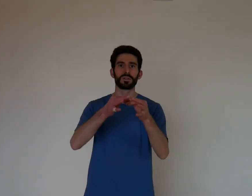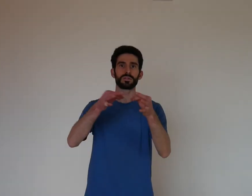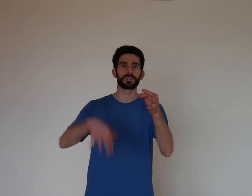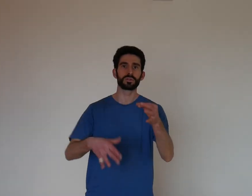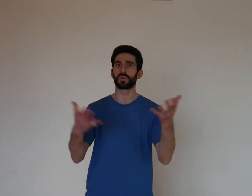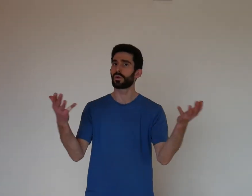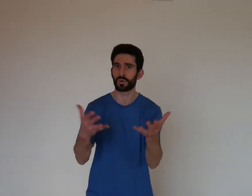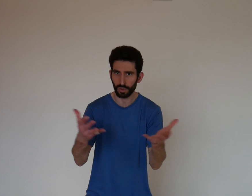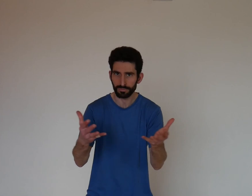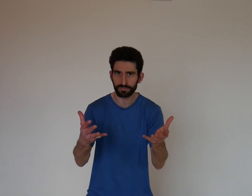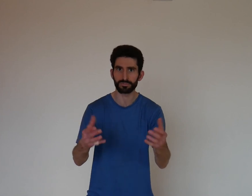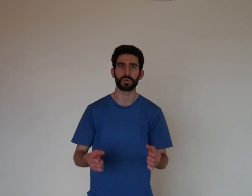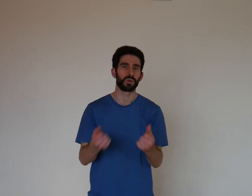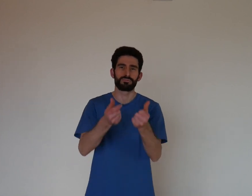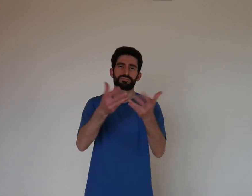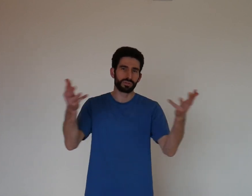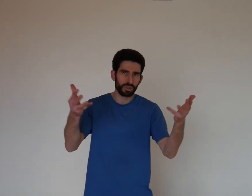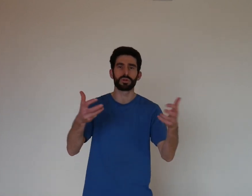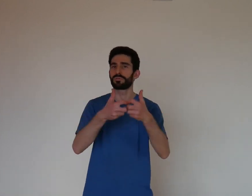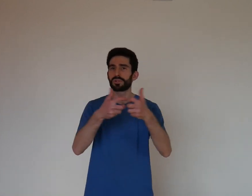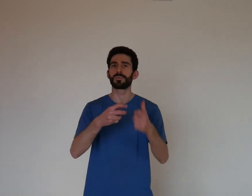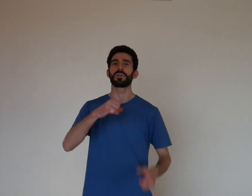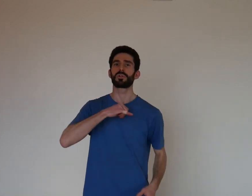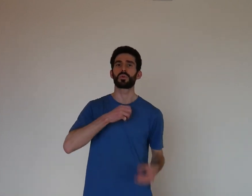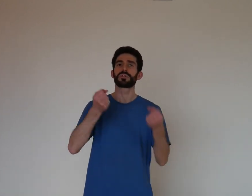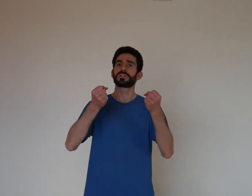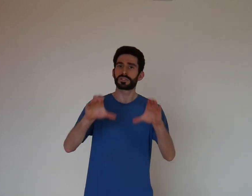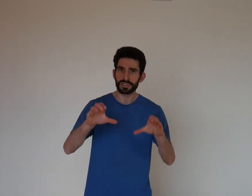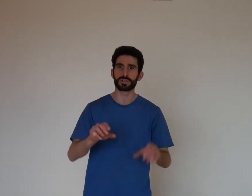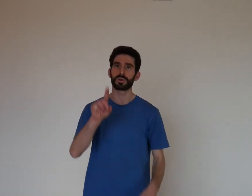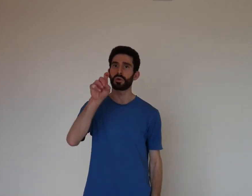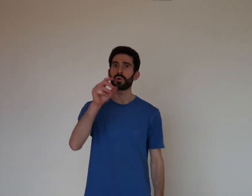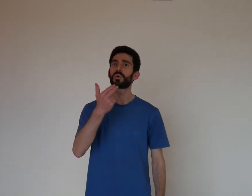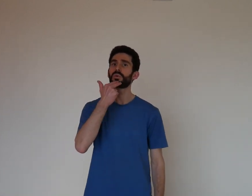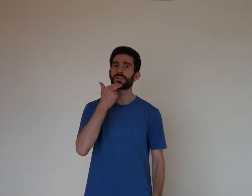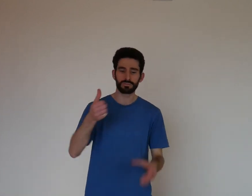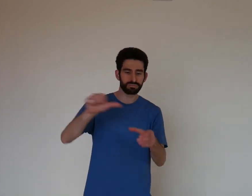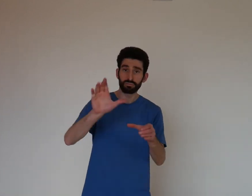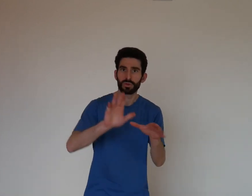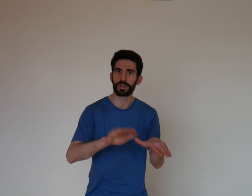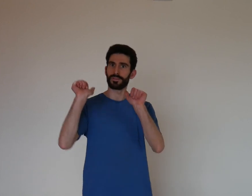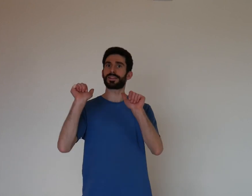Quelles sont les solutions ? Il y en a plusieurs. Par exemple, les toilettes sèches qui évitent l'utilisation de l'eau.